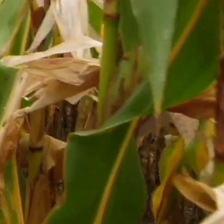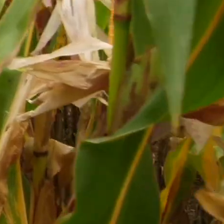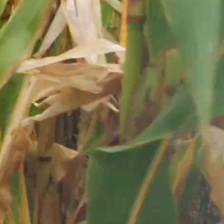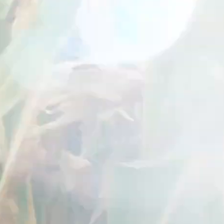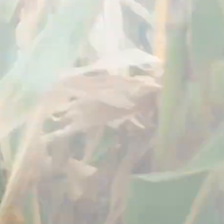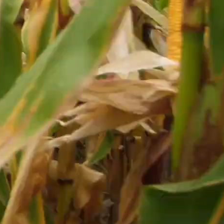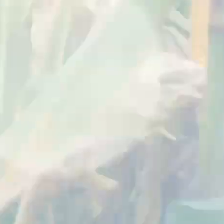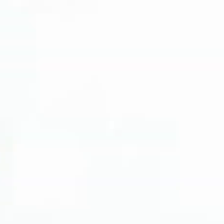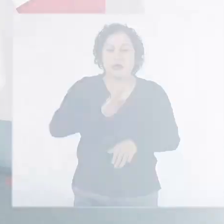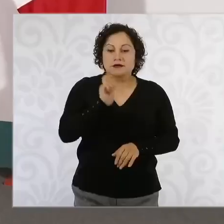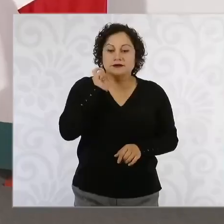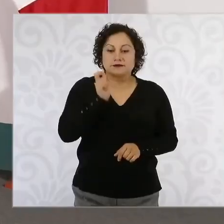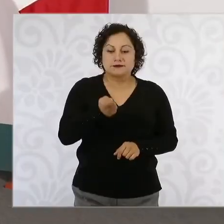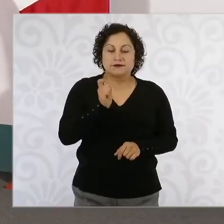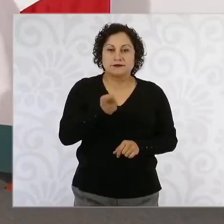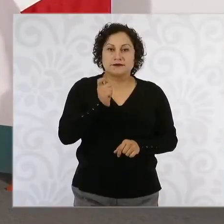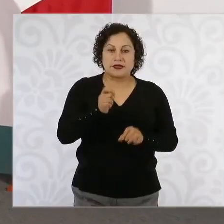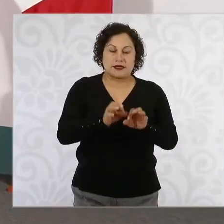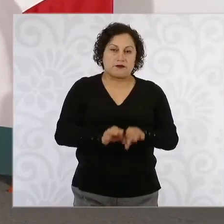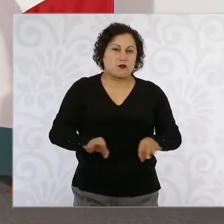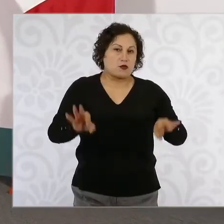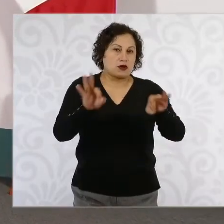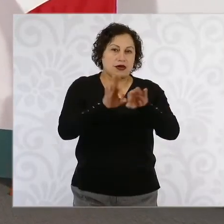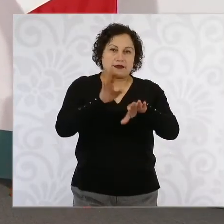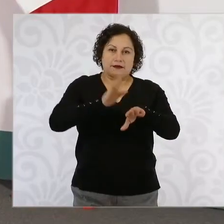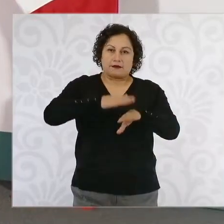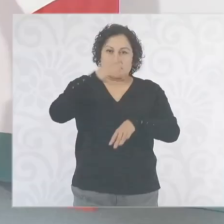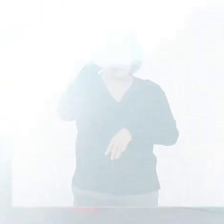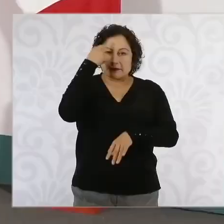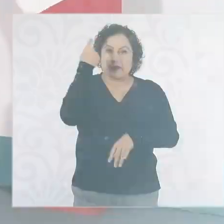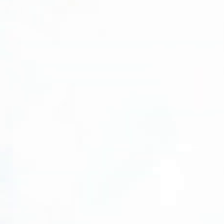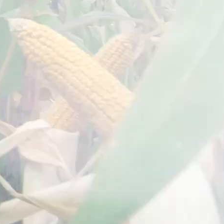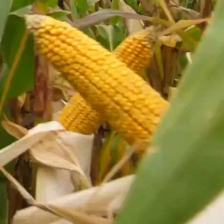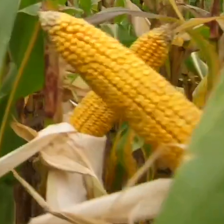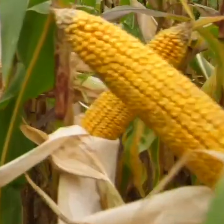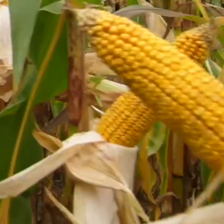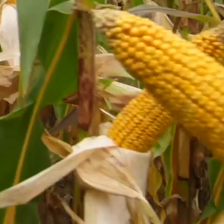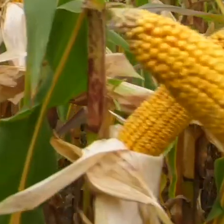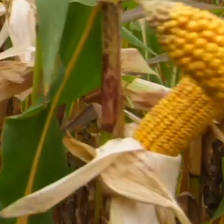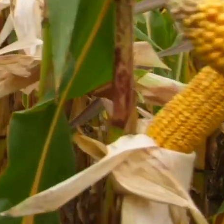la presidenta Claudia mencionó que dará todo para frenar la introducción del maíz amarillo